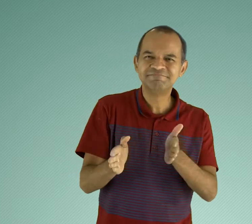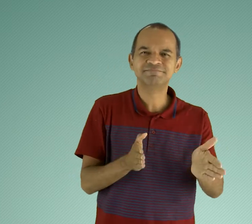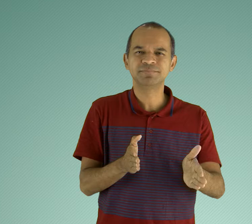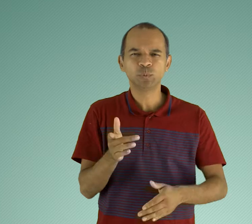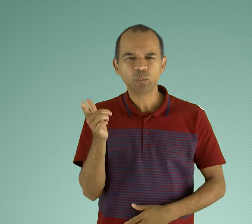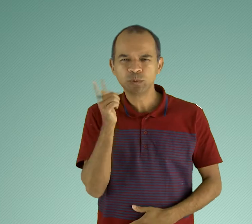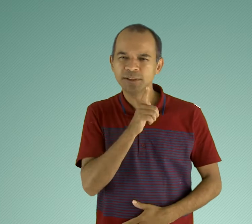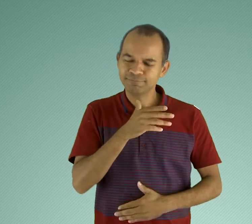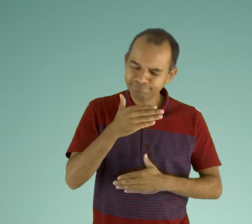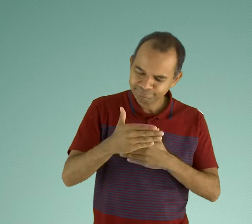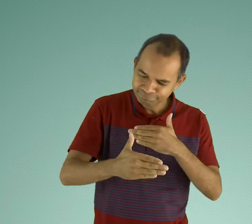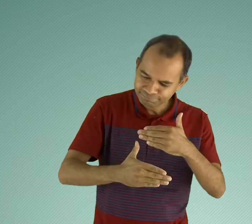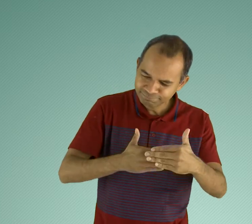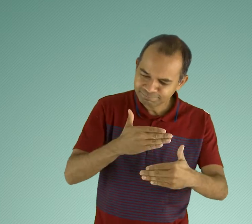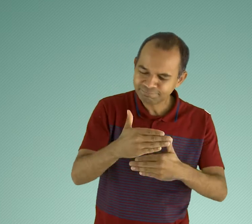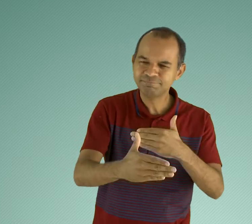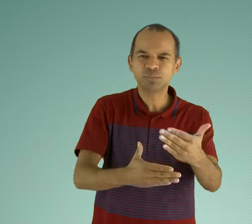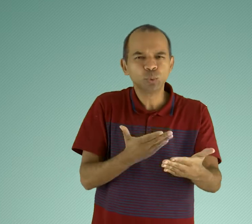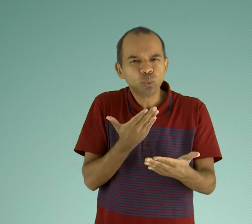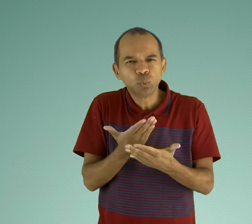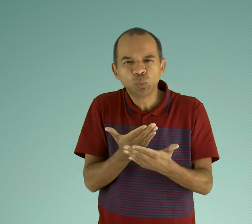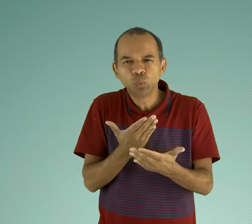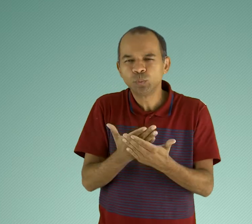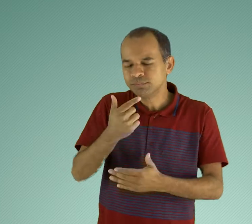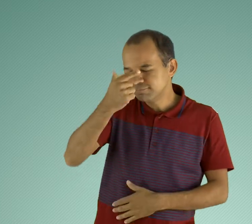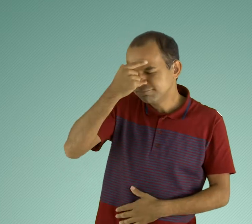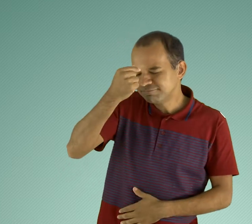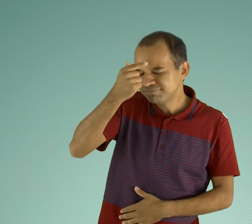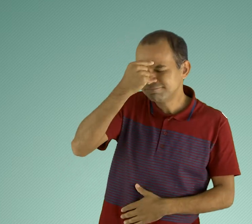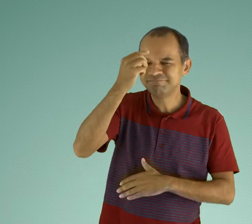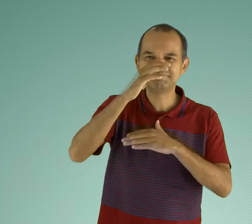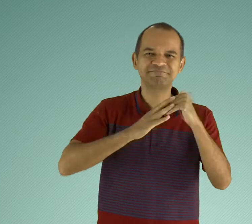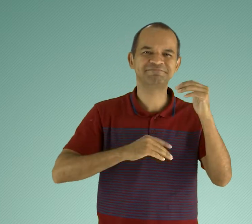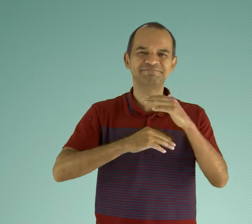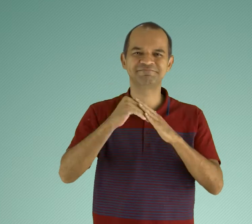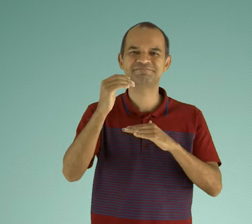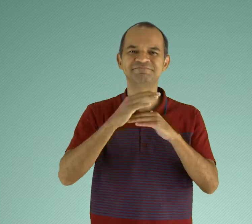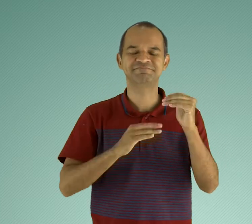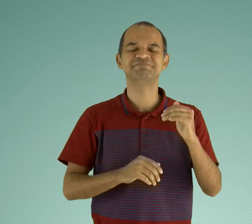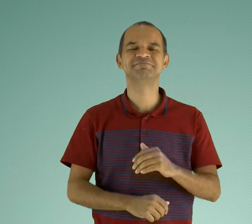acessíveis de aprimorar sua vida acadêmica e profissional.